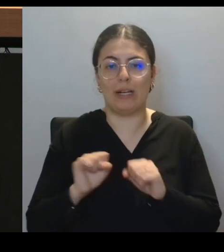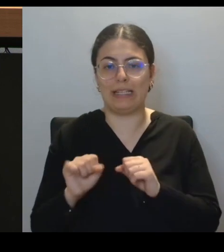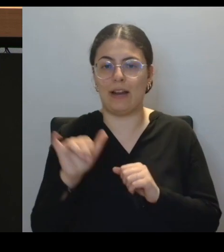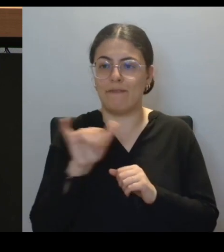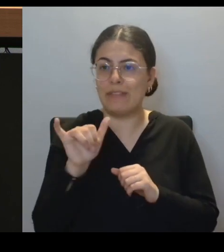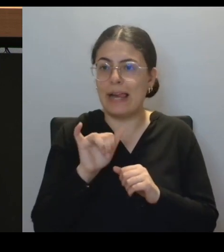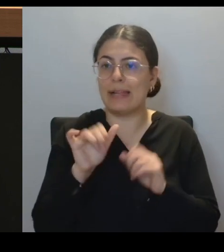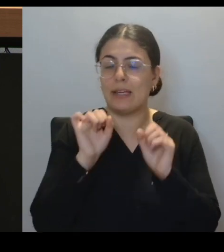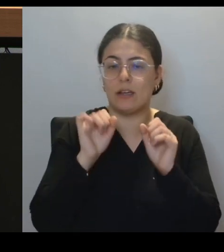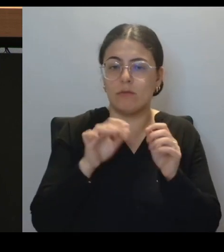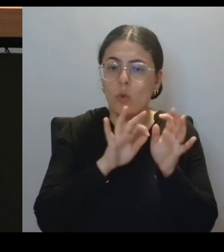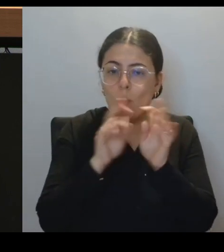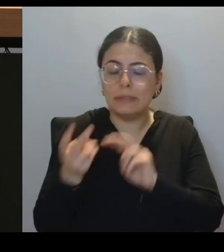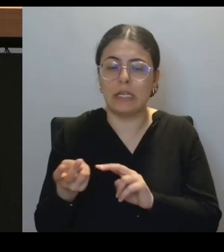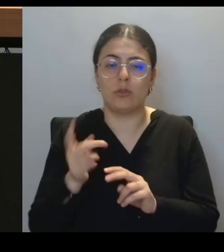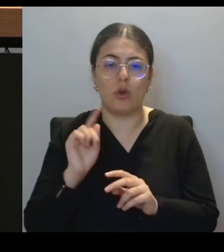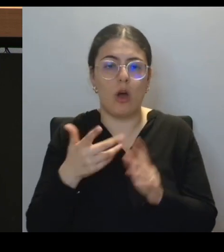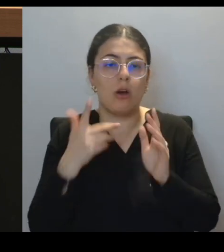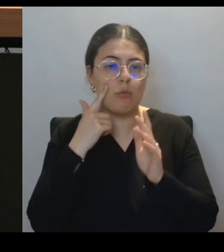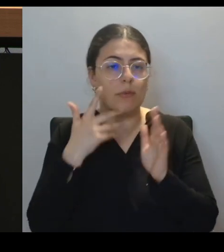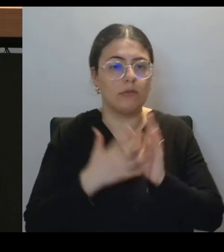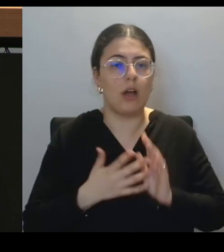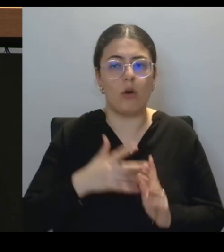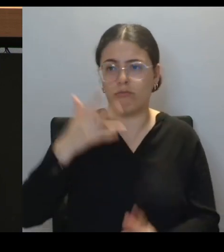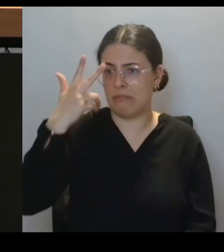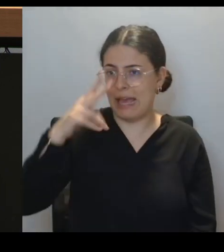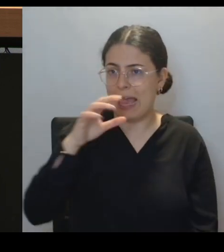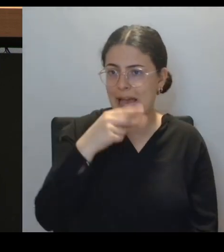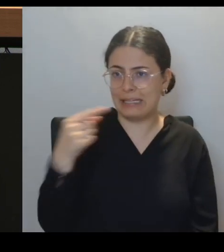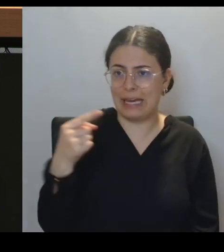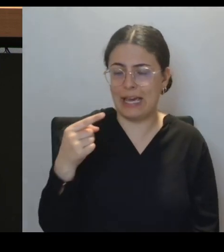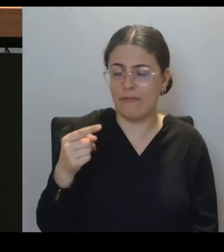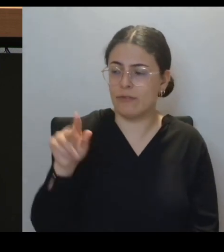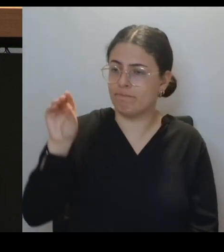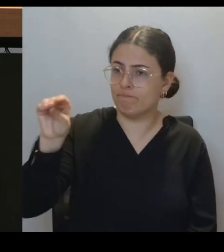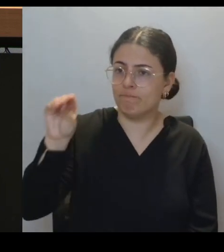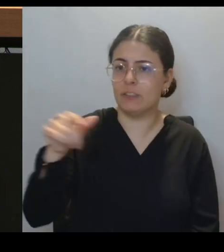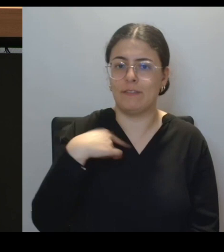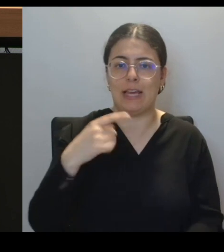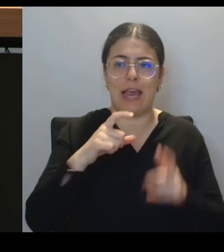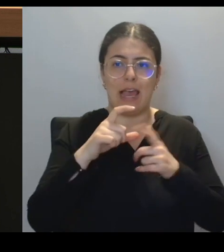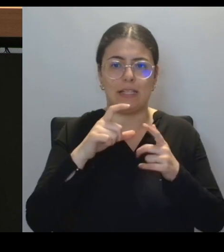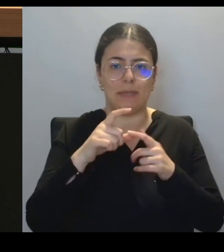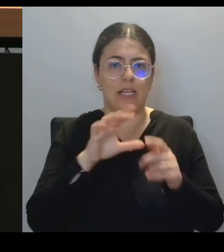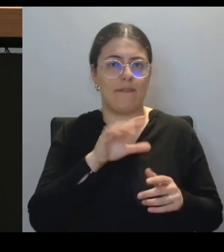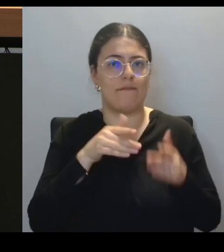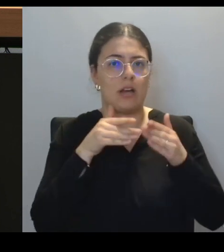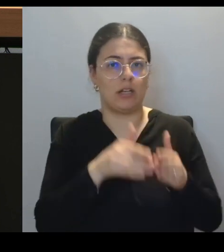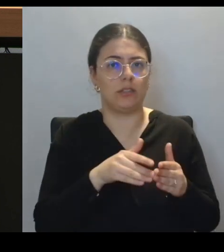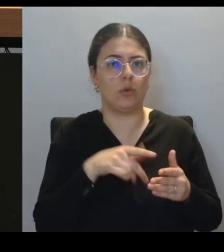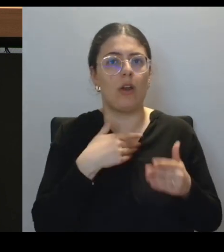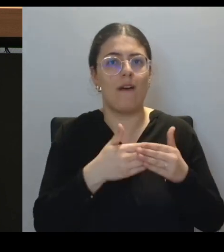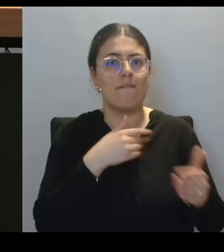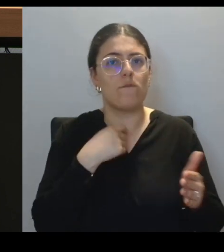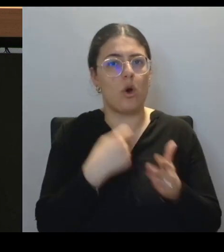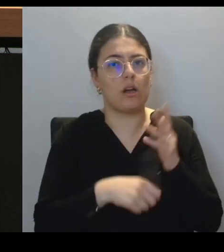SPD Fraktion haben im Zusammenhang von Vorkaufsrecht Fällen immer wieder zum Ausdruck gebracht, dass ein angemessener wirtschaftlicher